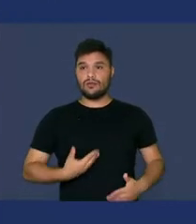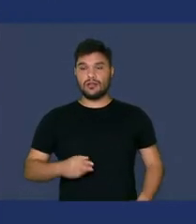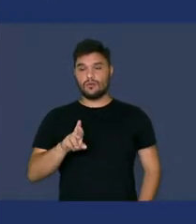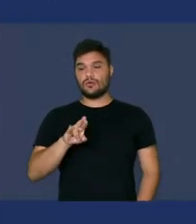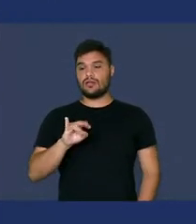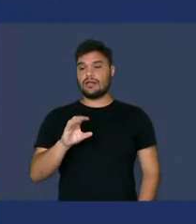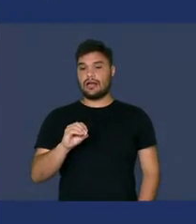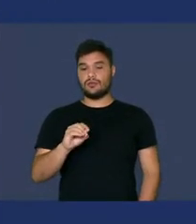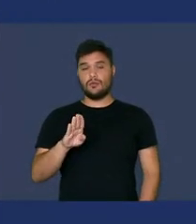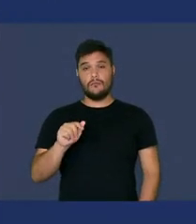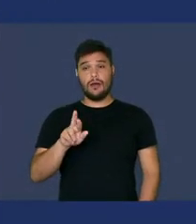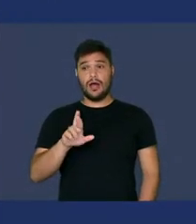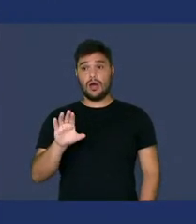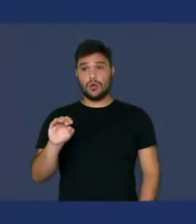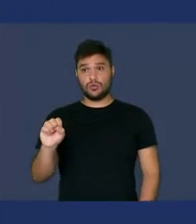NEGOCIADO COM GOVERNO. TIVEMOS